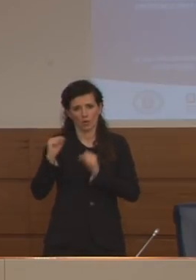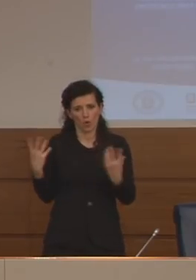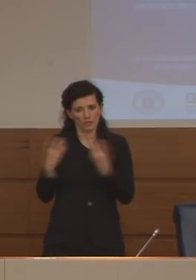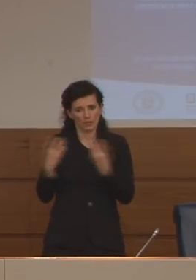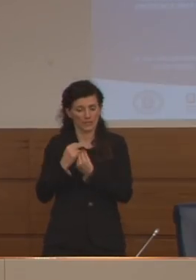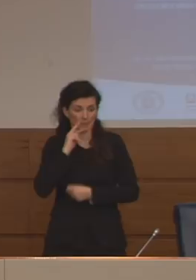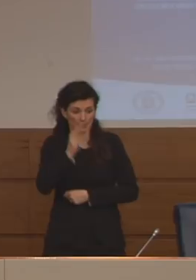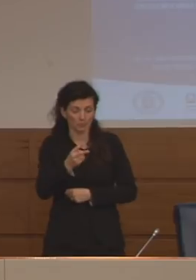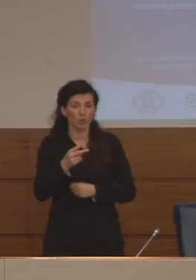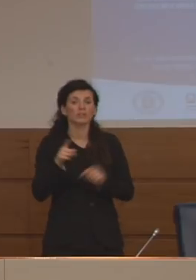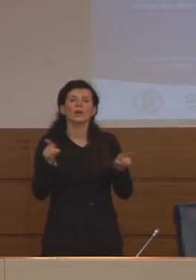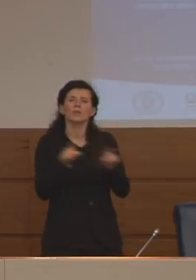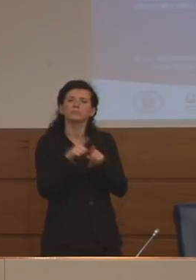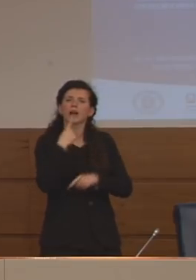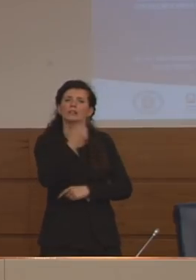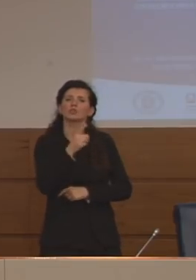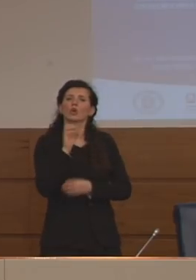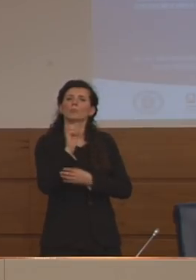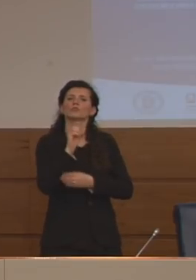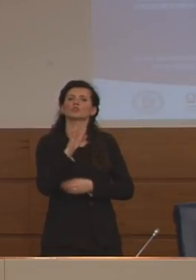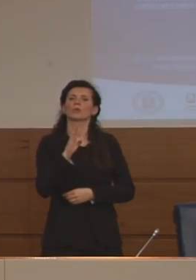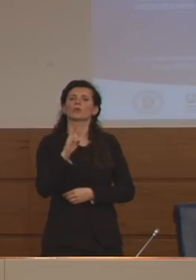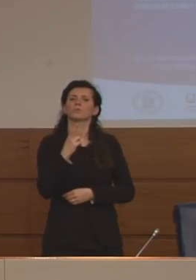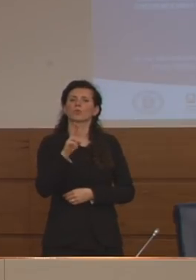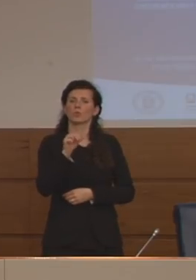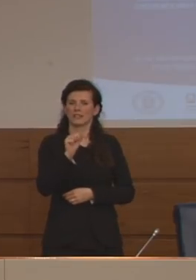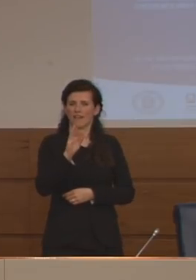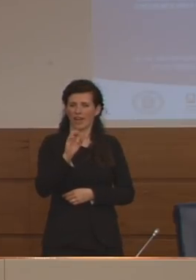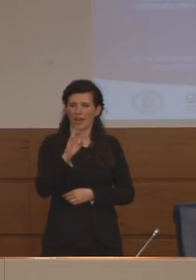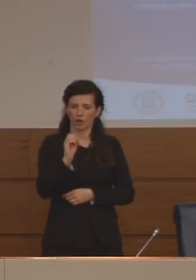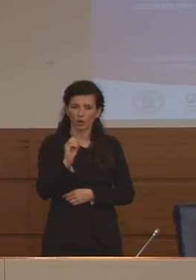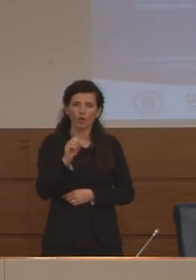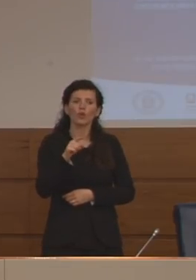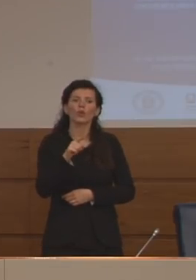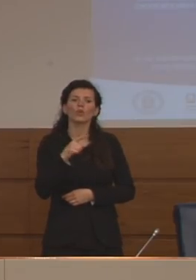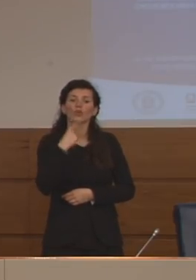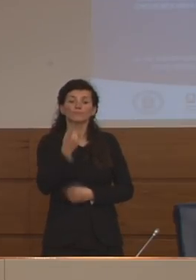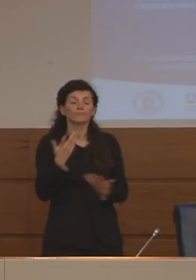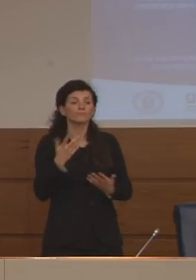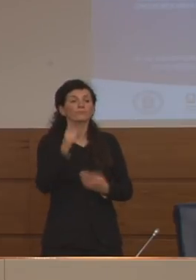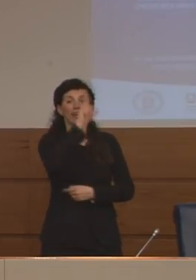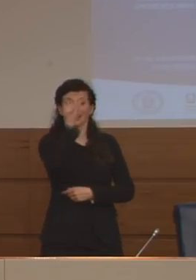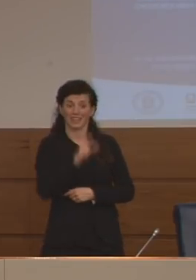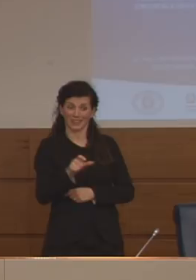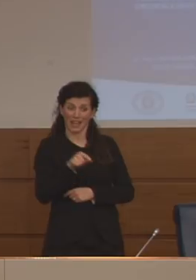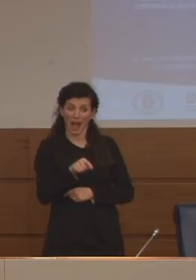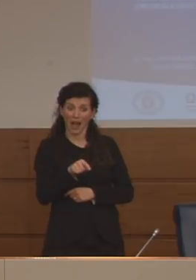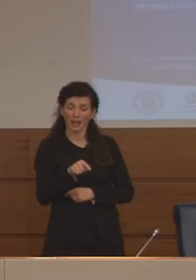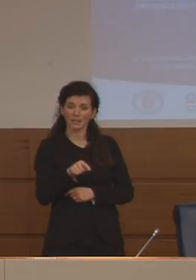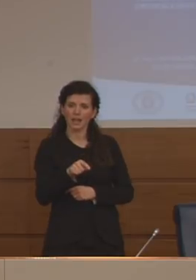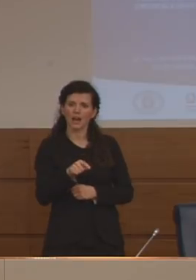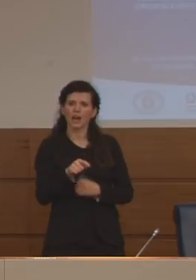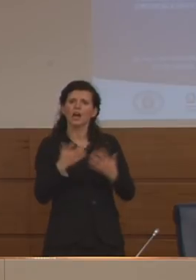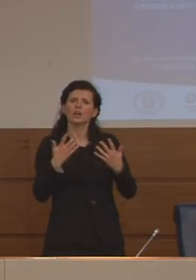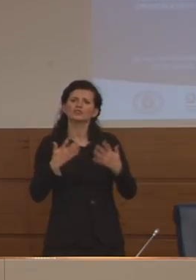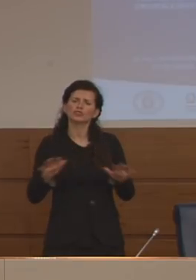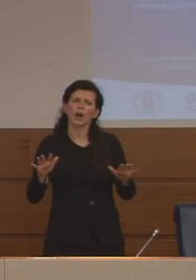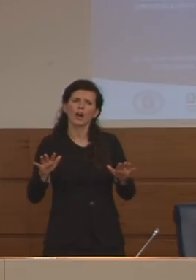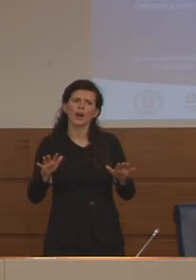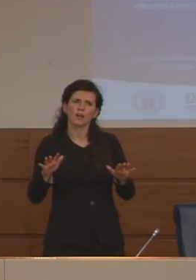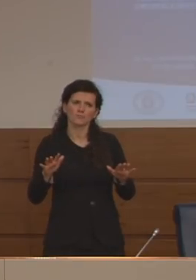Professore Brusaferro, nel nostro paese si è avviata una fiorente attività di